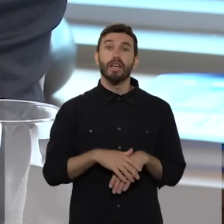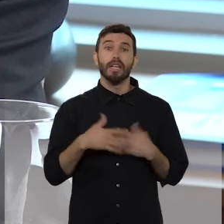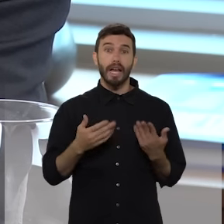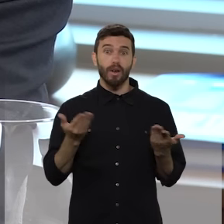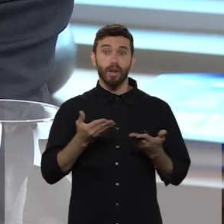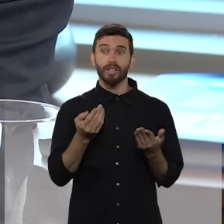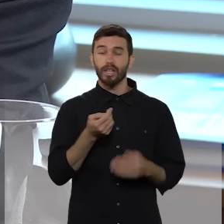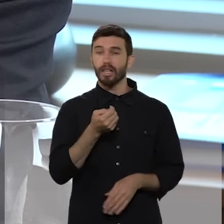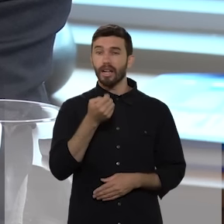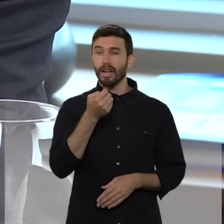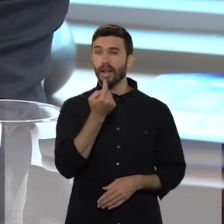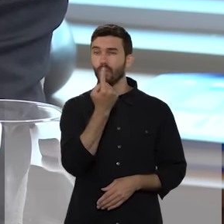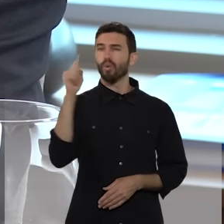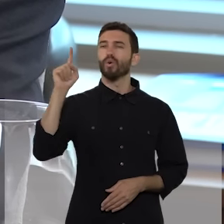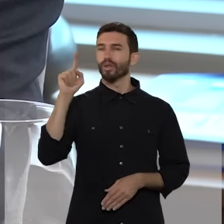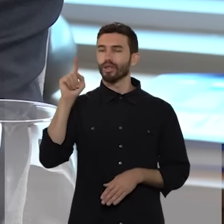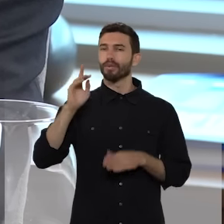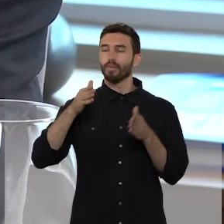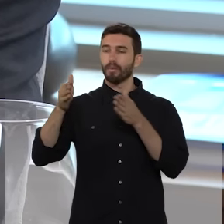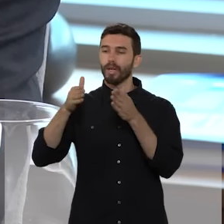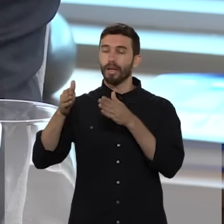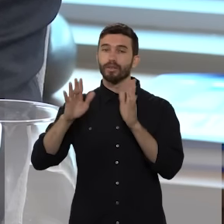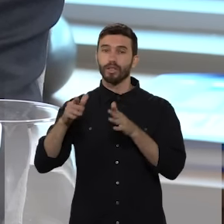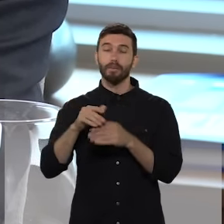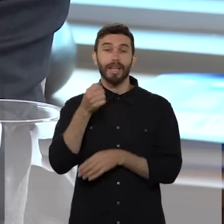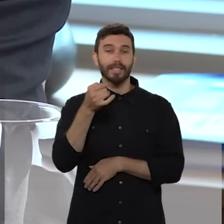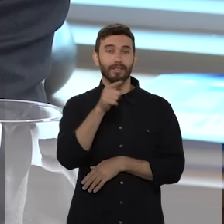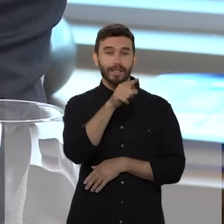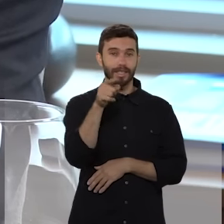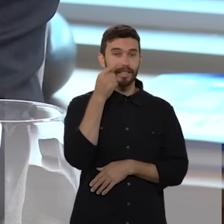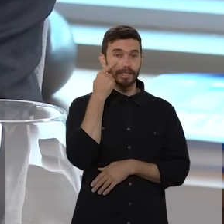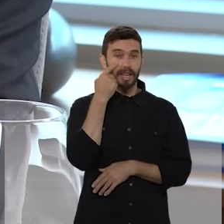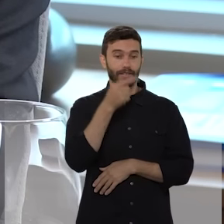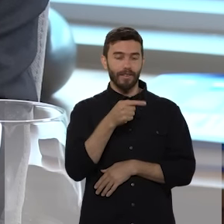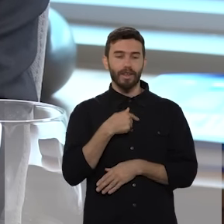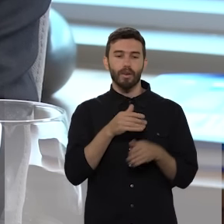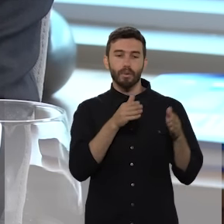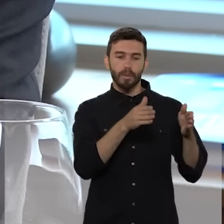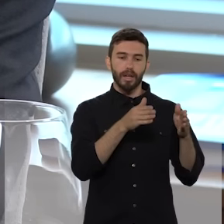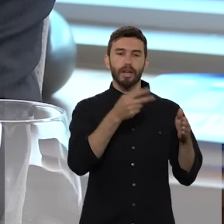se olhar lá desde a primeira, segunda, terceira, quarta temporada, mostra um pedaço da história do